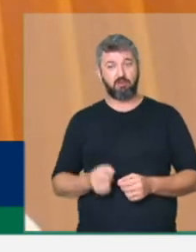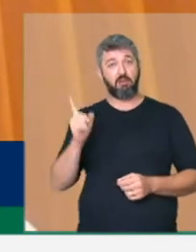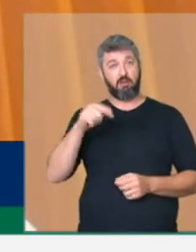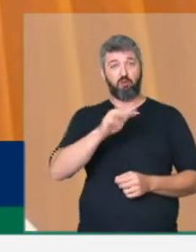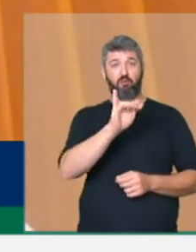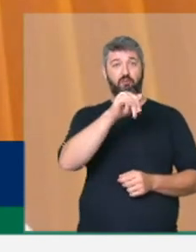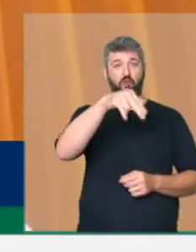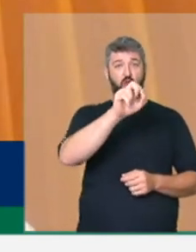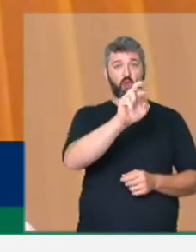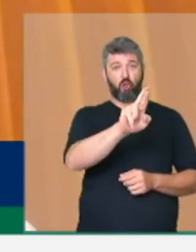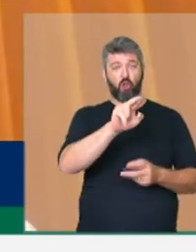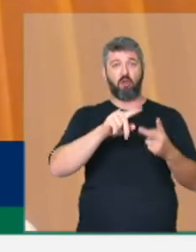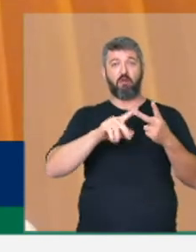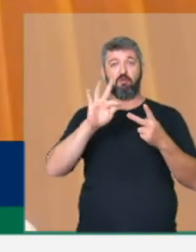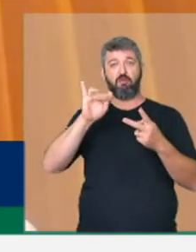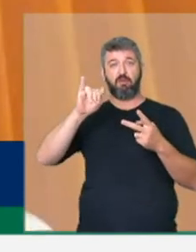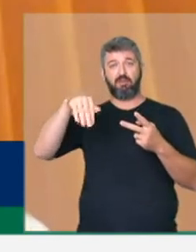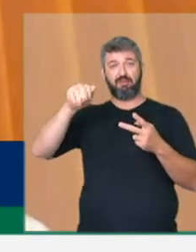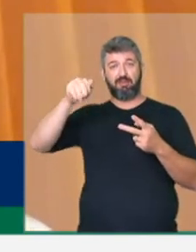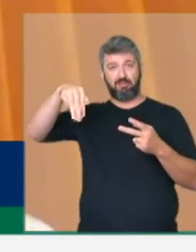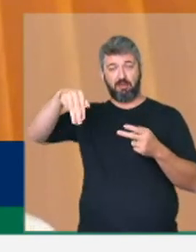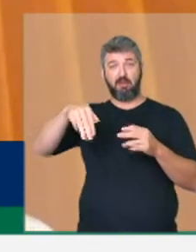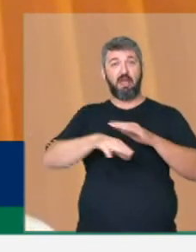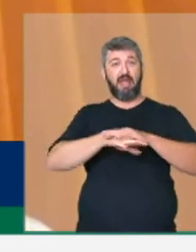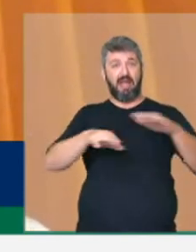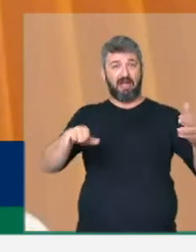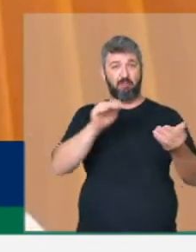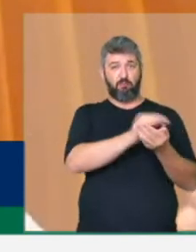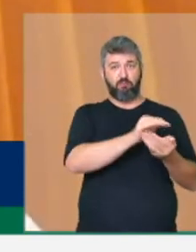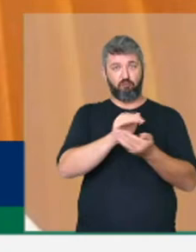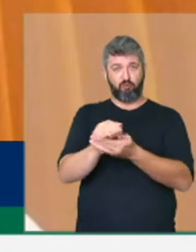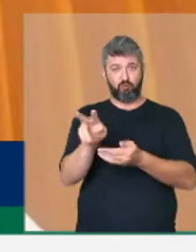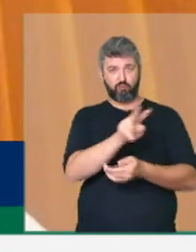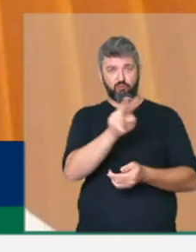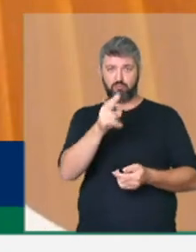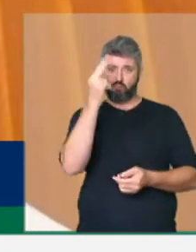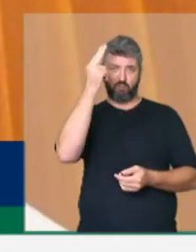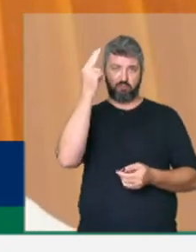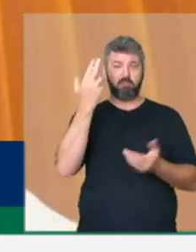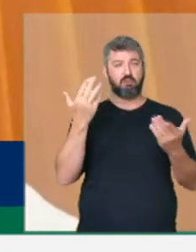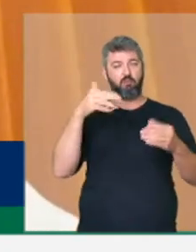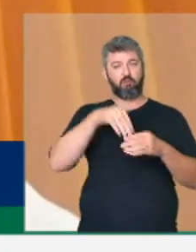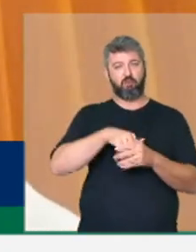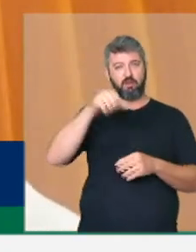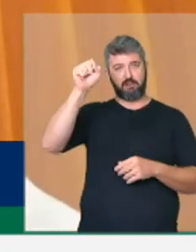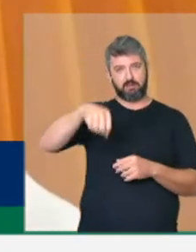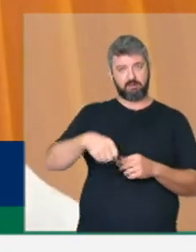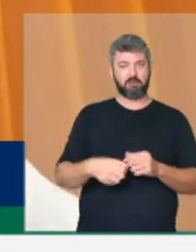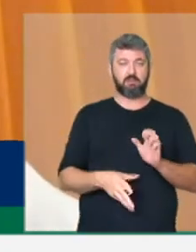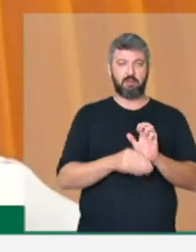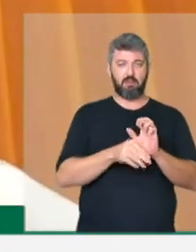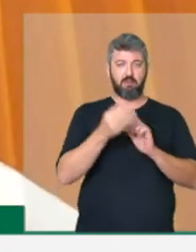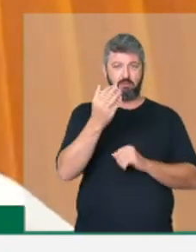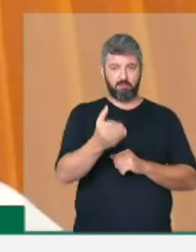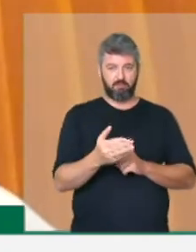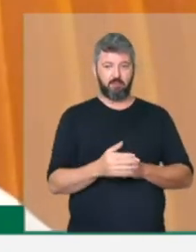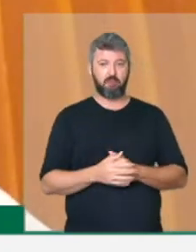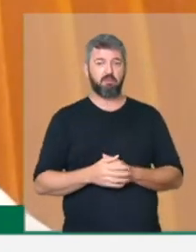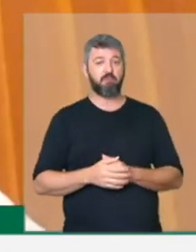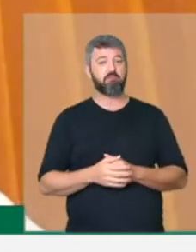[DEPUTADO]: SENHOR PRESIDENTE, INCLUSIVE EU FUI QUESTIONADO AQUI PELO LÍDER DO MEU PARTIDO E COMO RELATOR DA MATÉRIA PEDIRIA A V.EXA. PARA A CONCEDO ÊNCIA DE UM